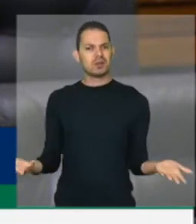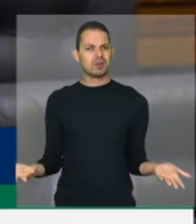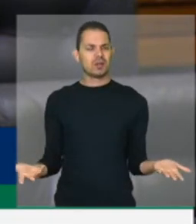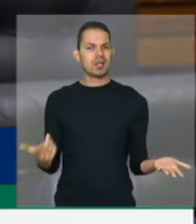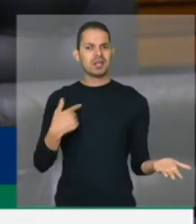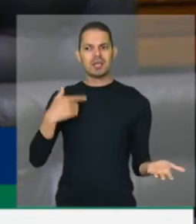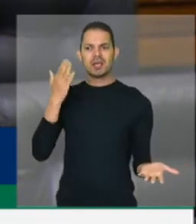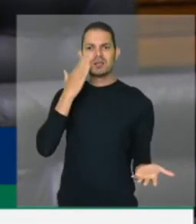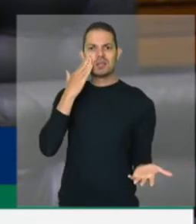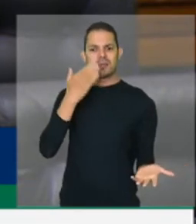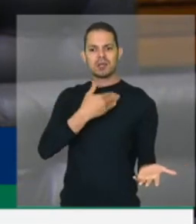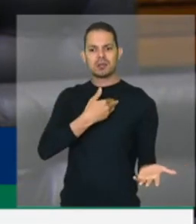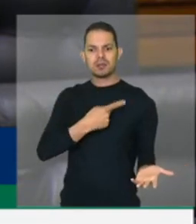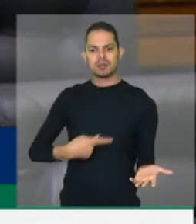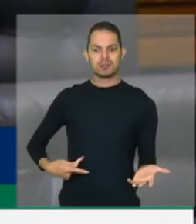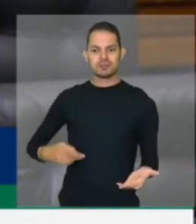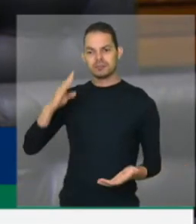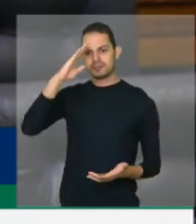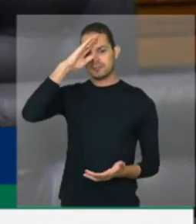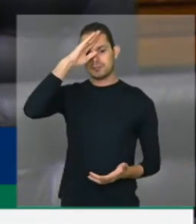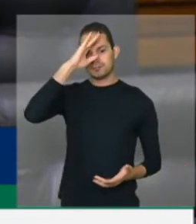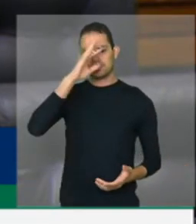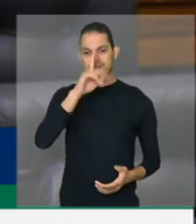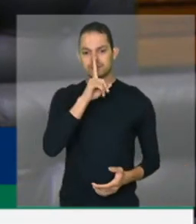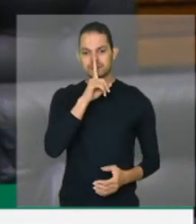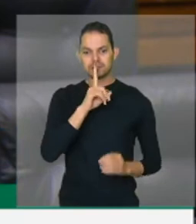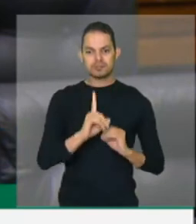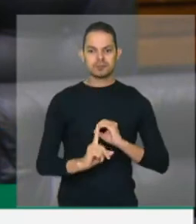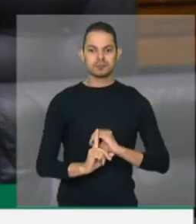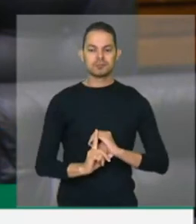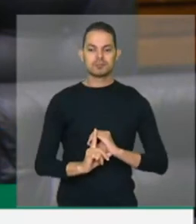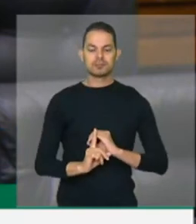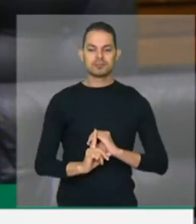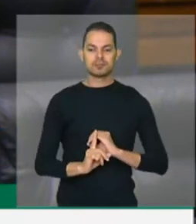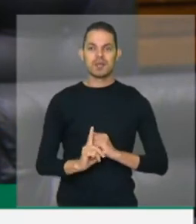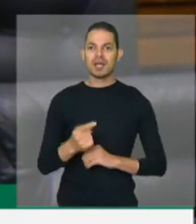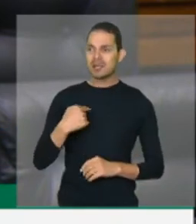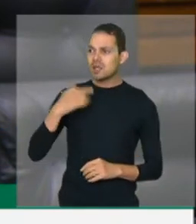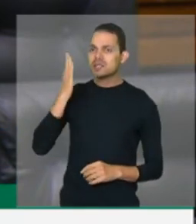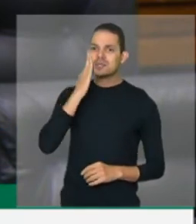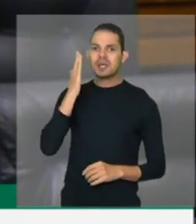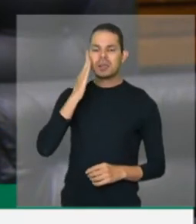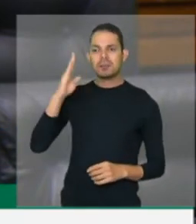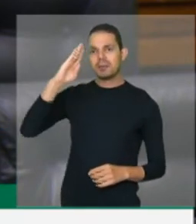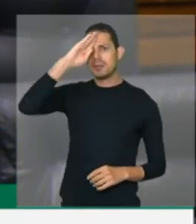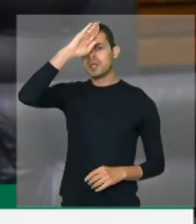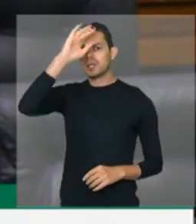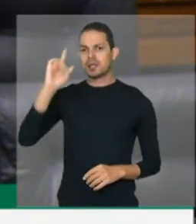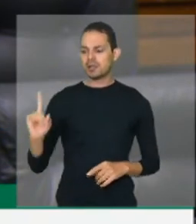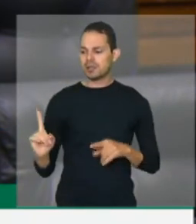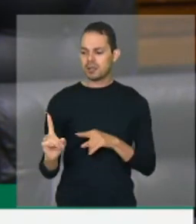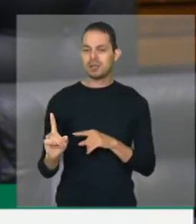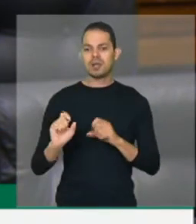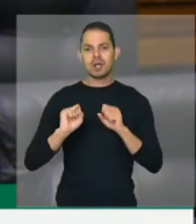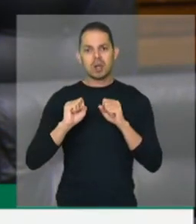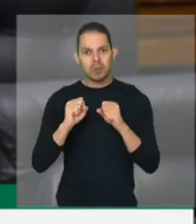ATRASO. E EU ESTOU SABENDO QUE O PRESIDENTE DA REPÚBLICA-- [INTERRUPÇÃO NO ÁUDIO] -- [PRESIDENTE]: PARA CONCLUIR, DEPUTADA. -- [DEP. PERPÉTUA ALMEIDA]: ESTOU SABENDO QUE O PRESIDENTE DA REPÚBLICA BUSCA